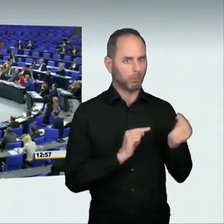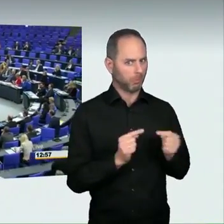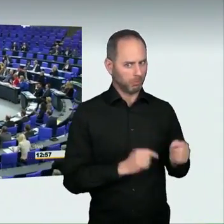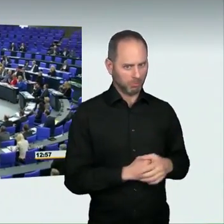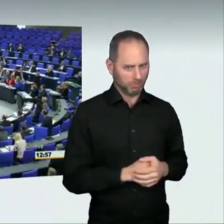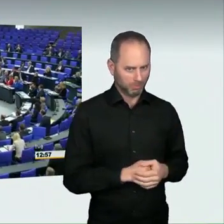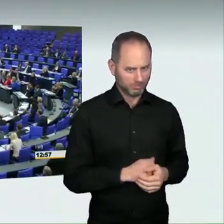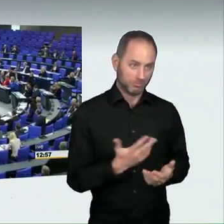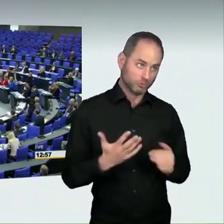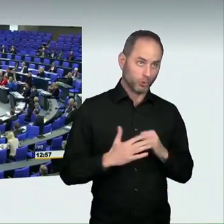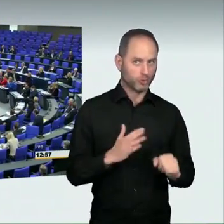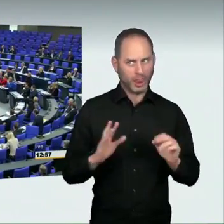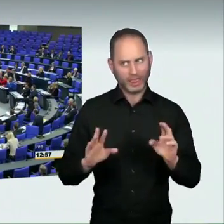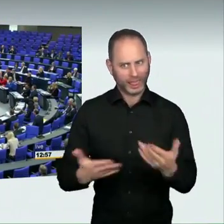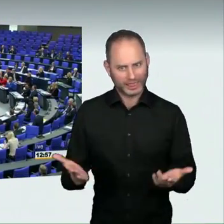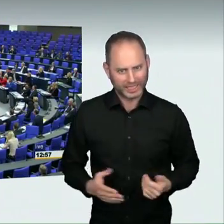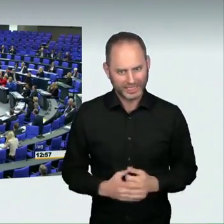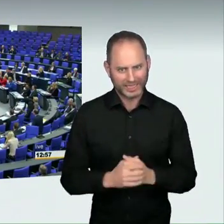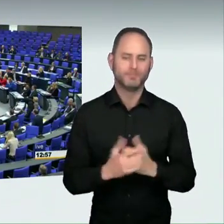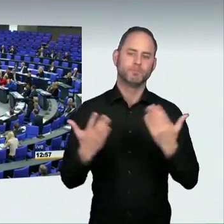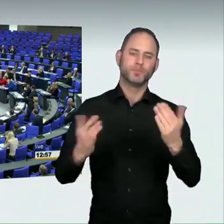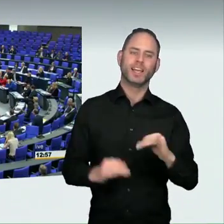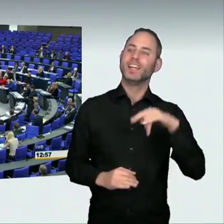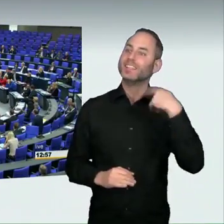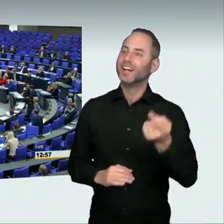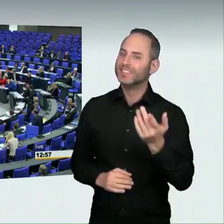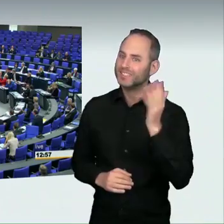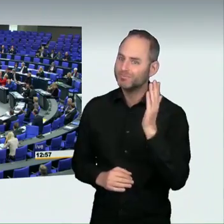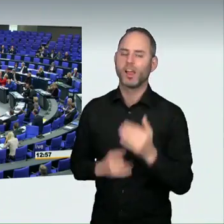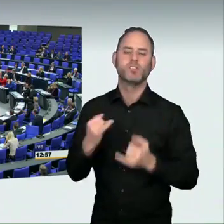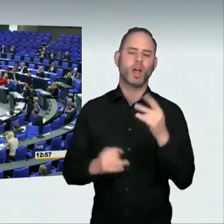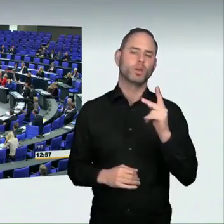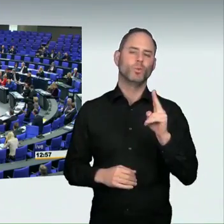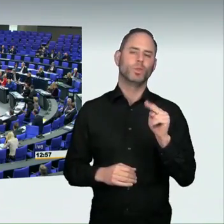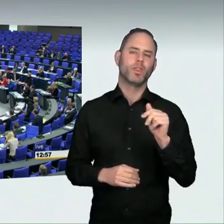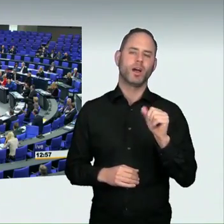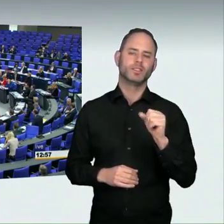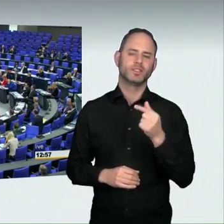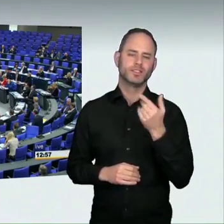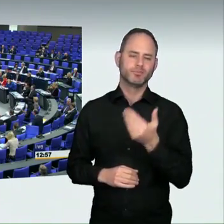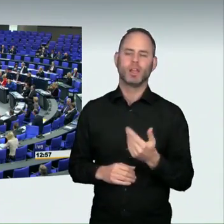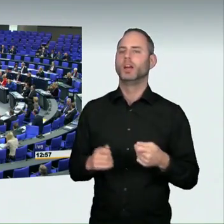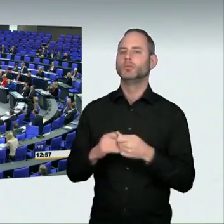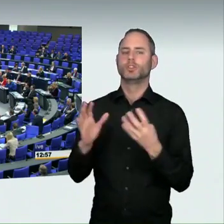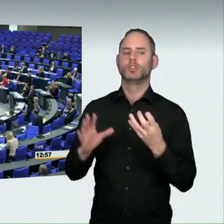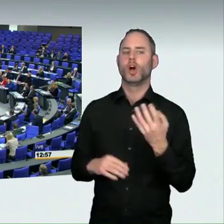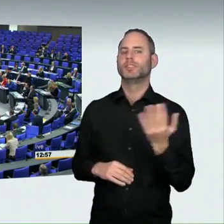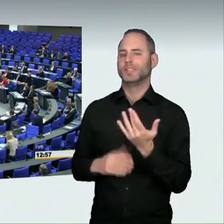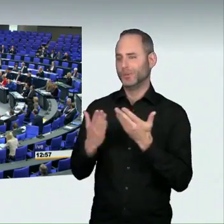(Sprecherwechsel): Frau Präsidentin! Meine Damen und Herren! Ich finde es ja gut, dass die Kollegen von der CDU/CSU schon einiges erwarten;